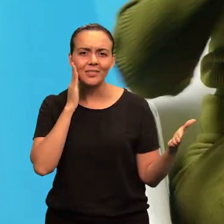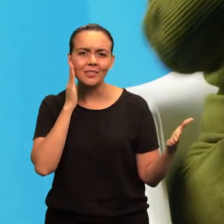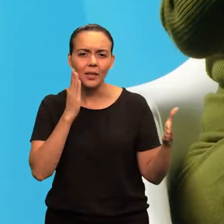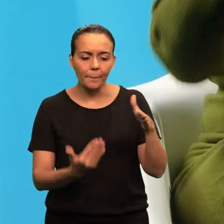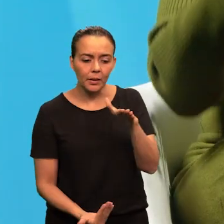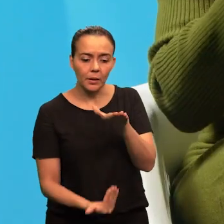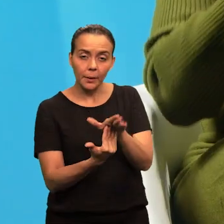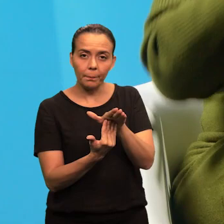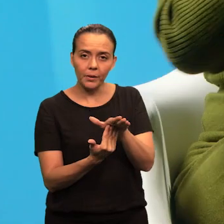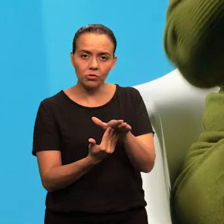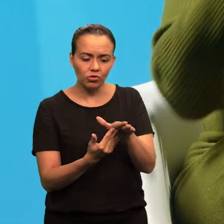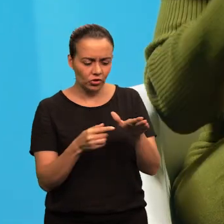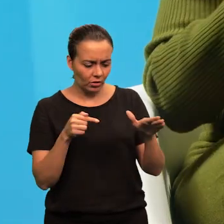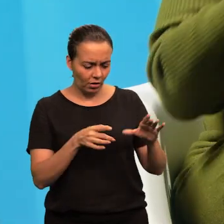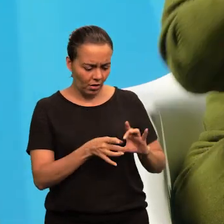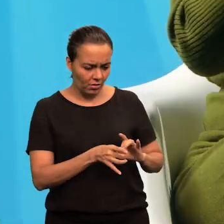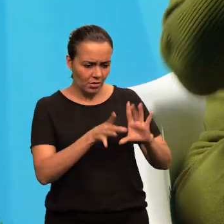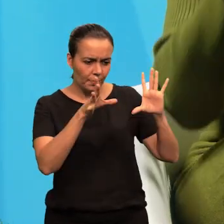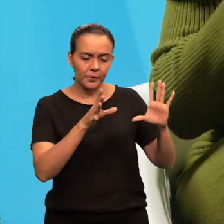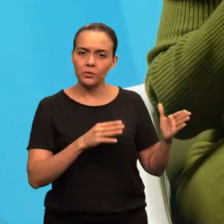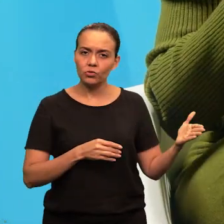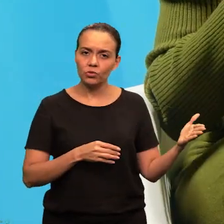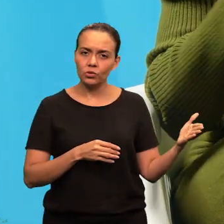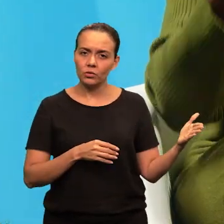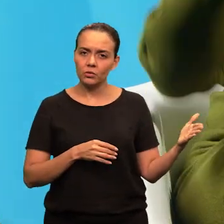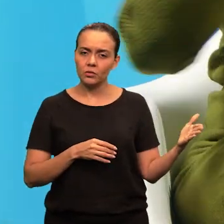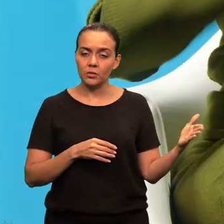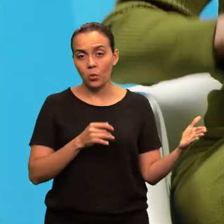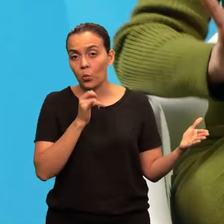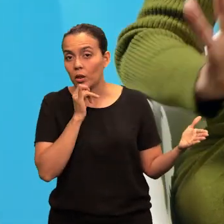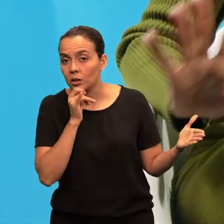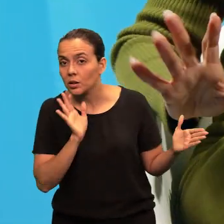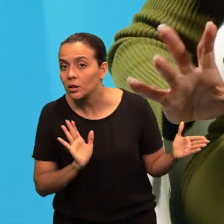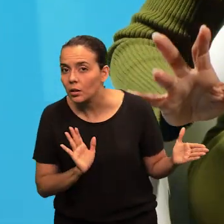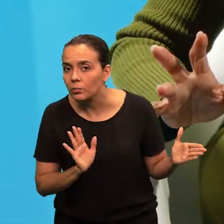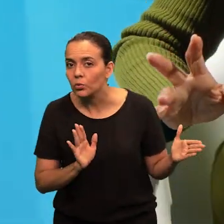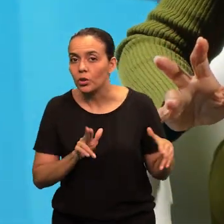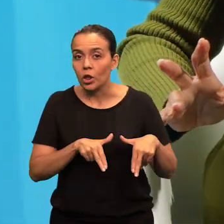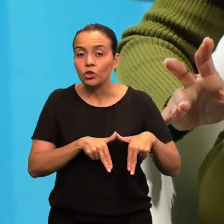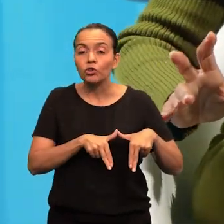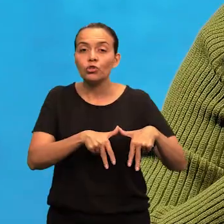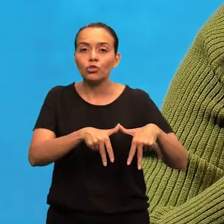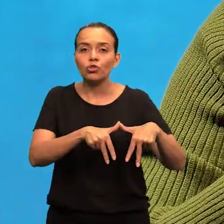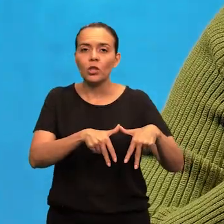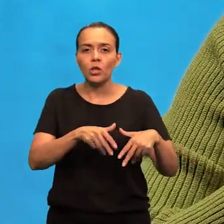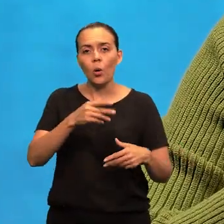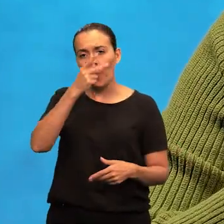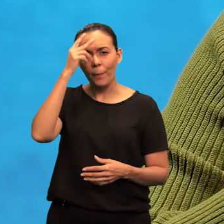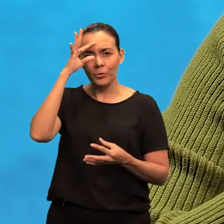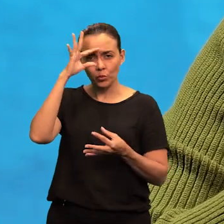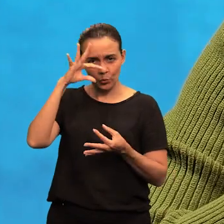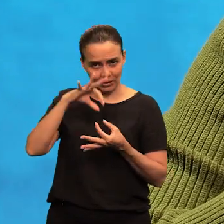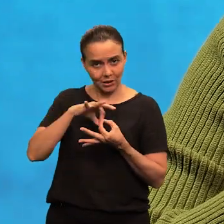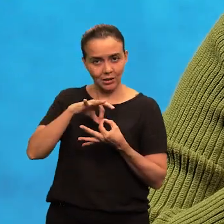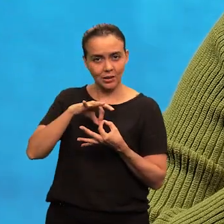colocando limites na própria liberdade, na questão pulsional. Por exemplo, eu estou falando aqui em relação a questão de gênero. Uma pessoa cis,